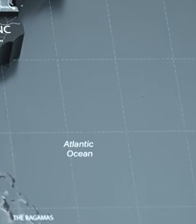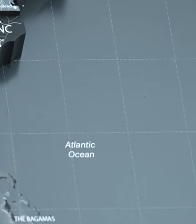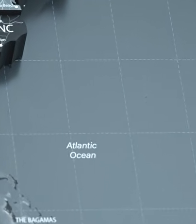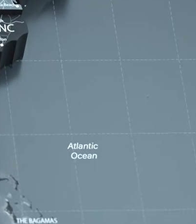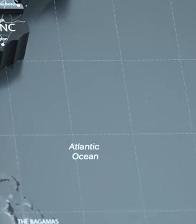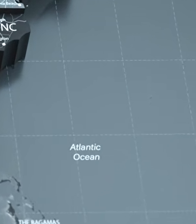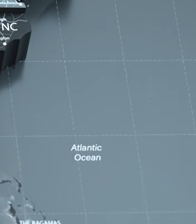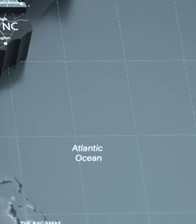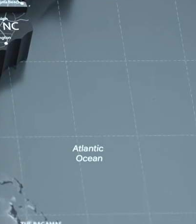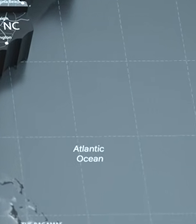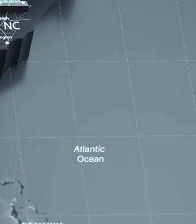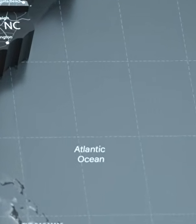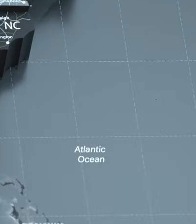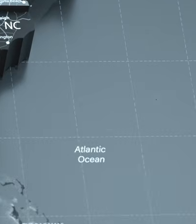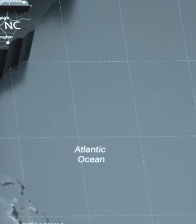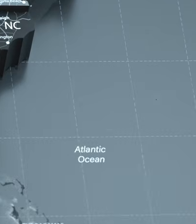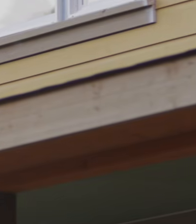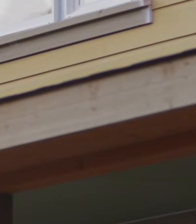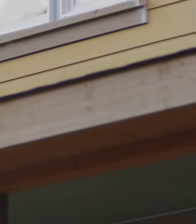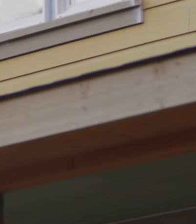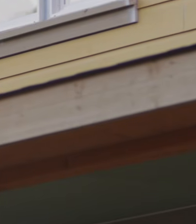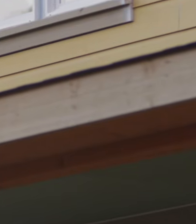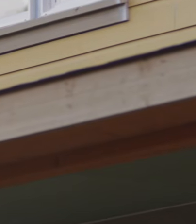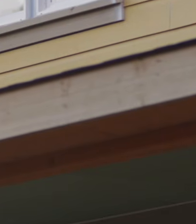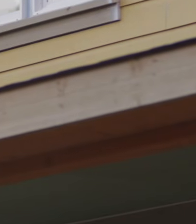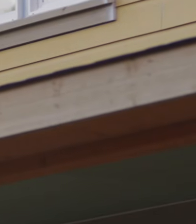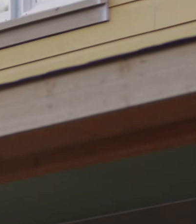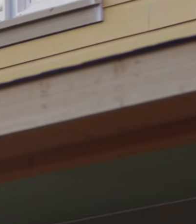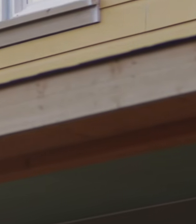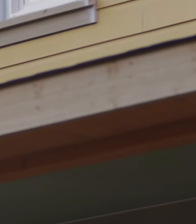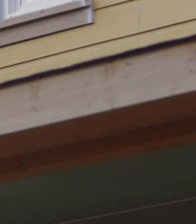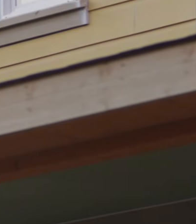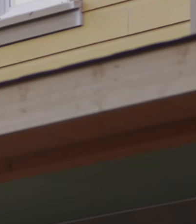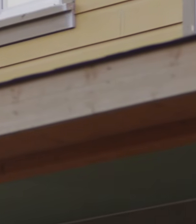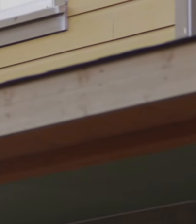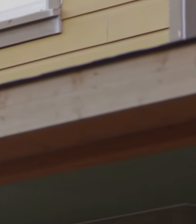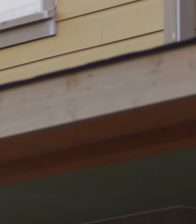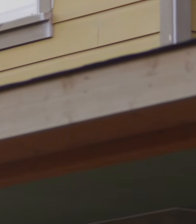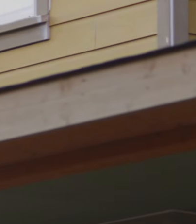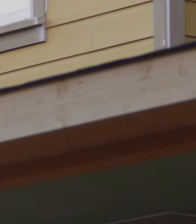leyes al pie de la letra y contribuyen activamente al bienestar de la sociedad donde residen. Tal vez